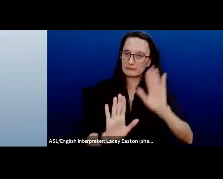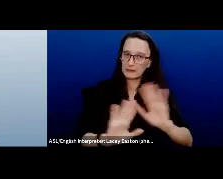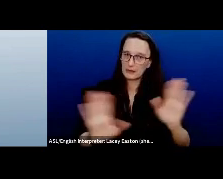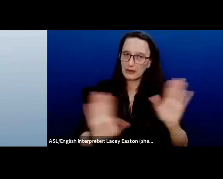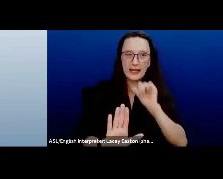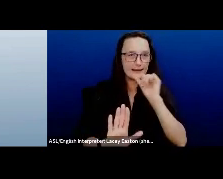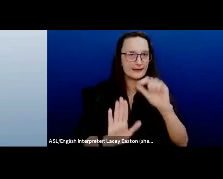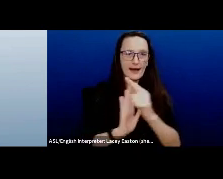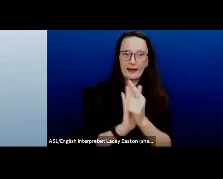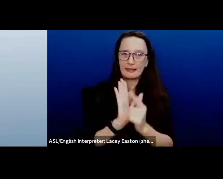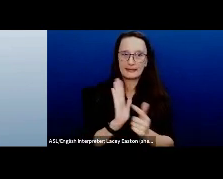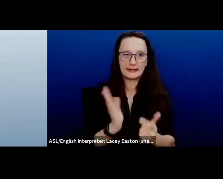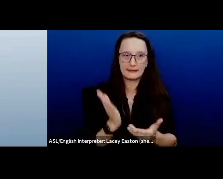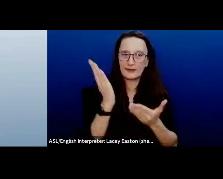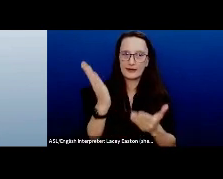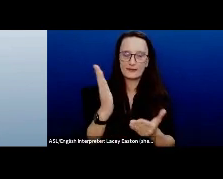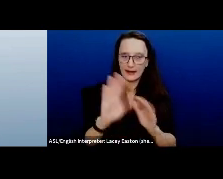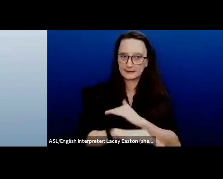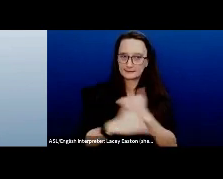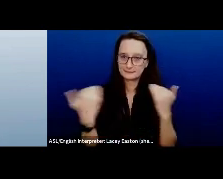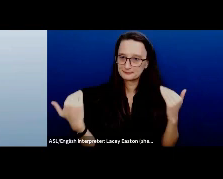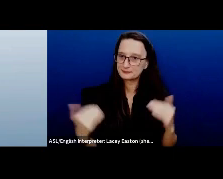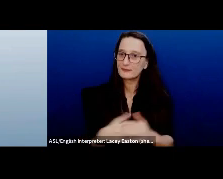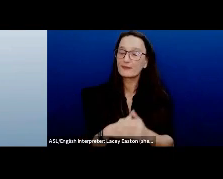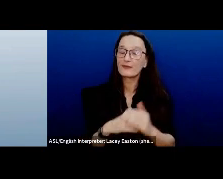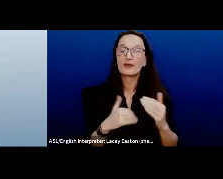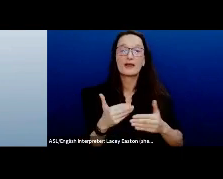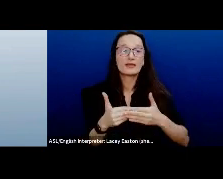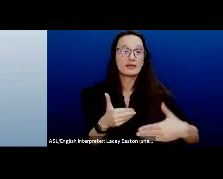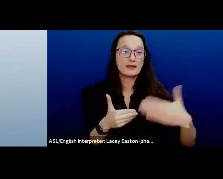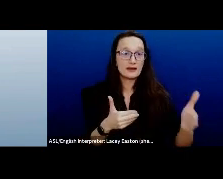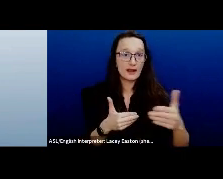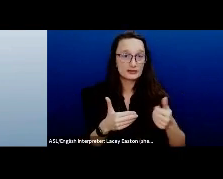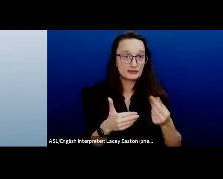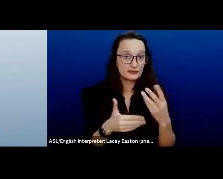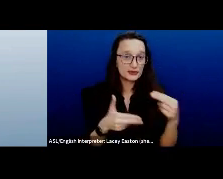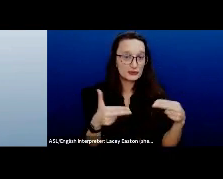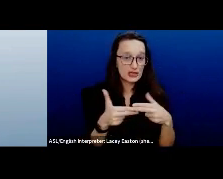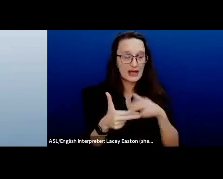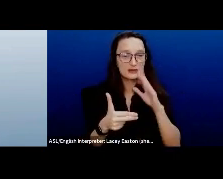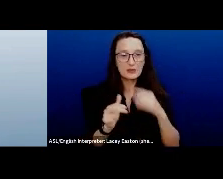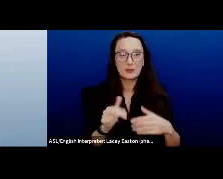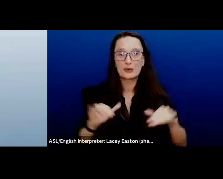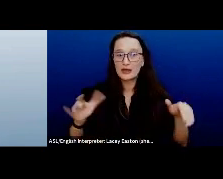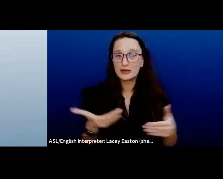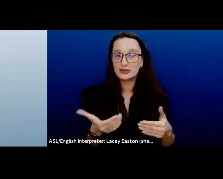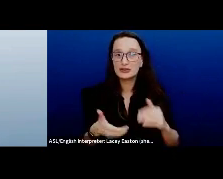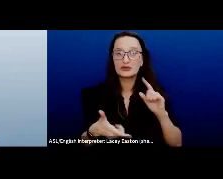por lo que en las próximas diapositivas les presentaremos a los socios colaboradores y copresentadores de